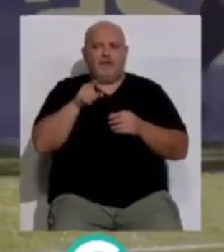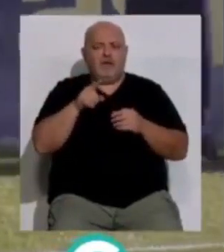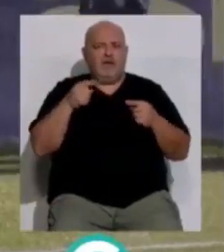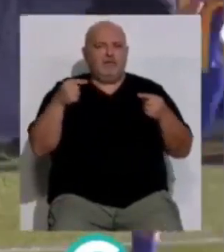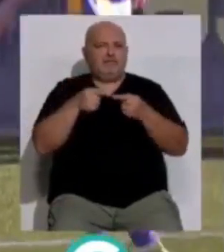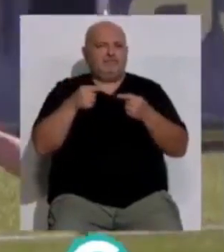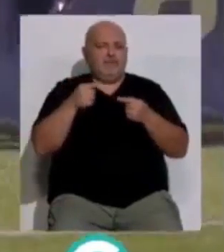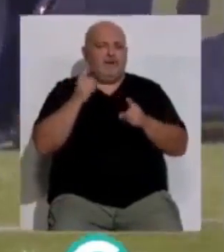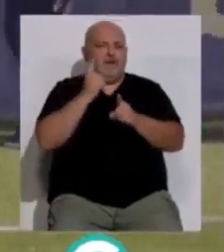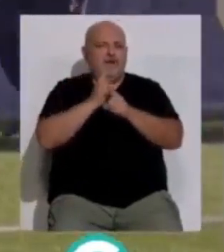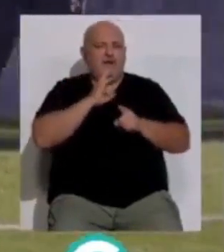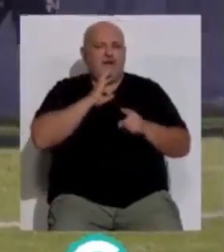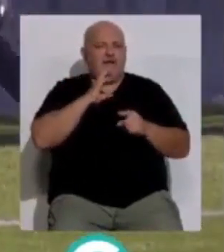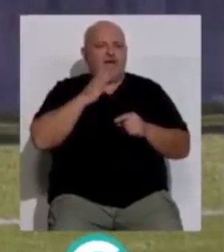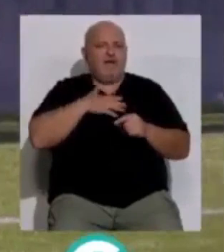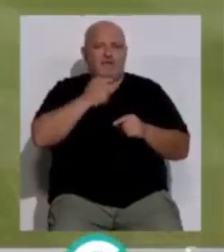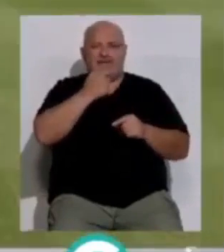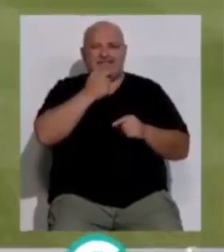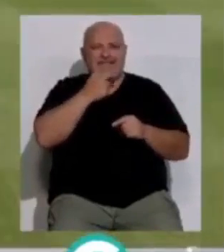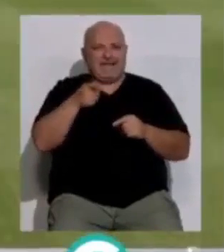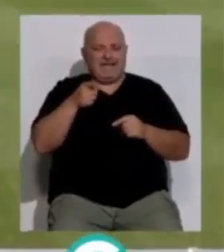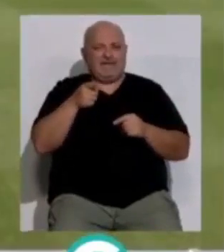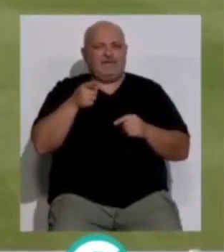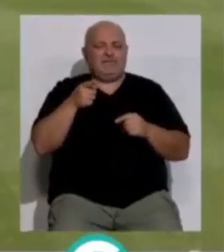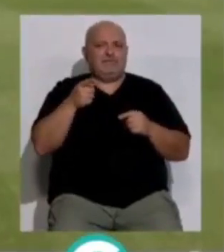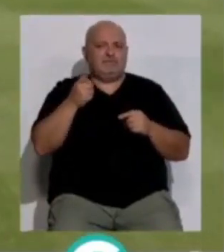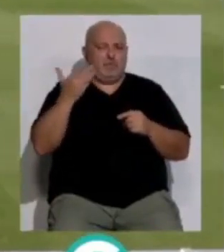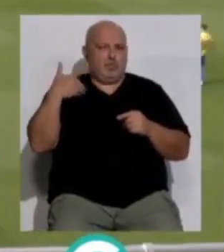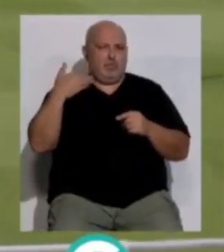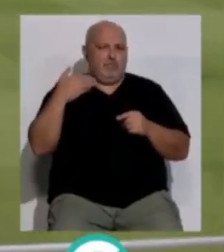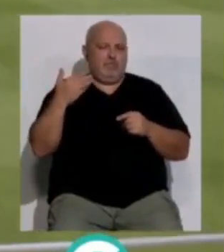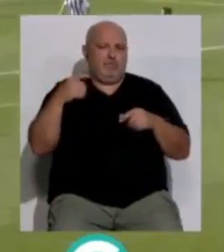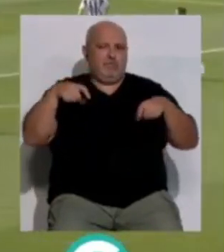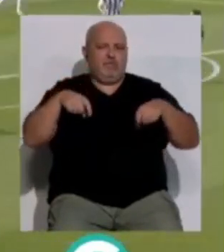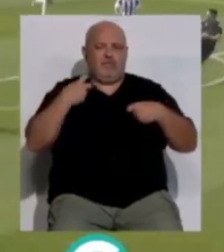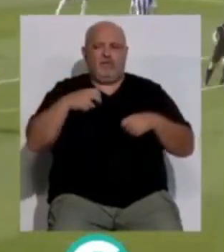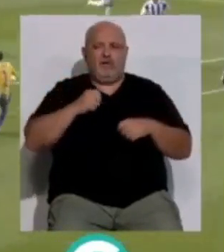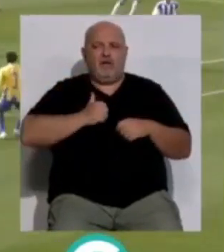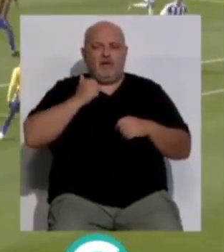especialmente frente al Manchester United donde debutaba en el nuevo mirandilla aprovechando ese